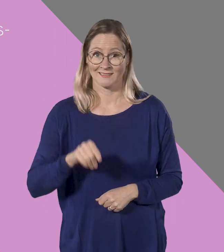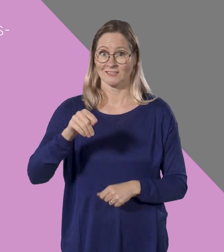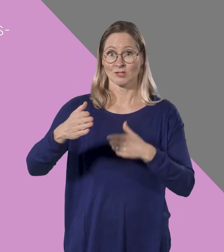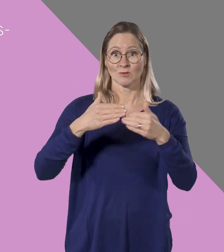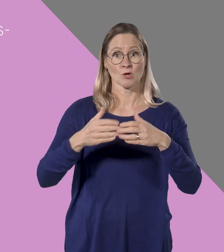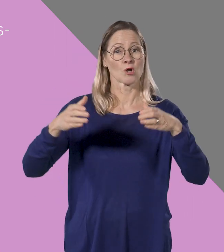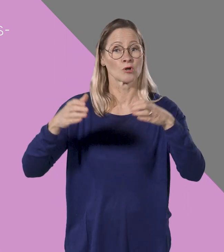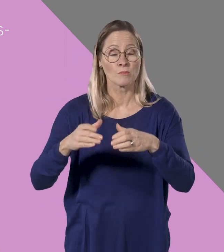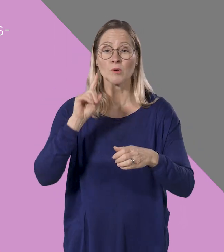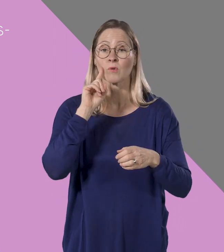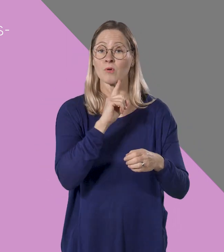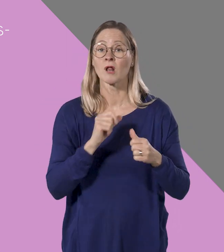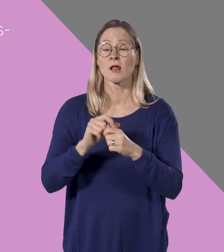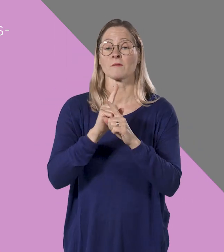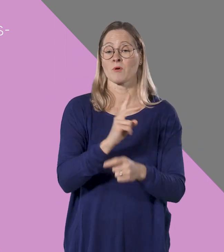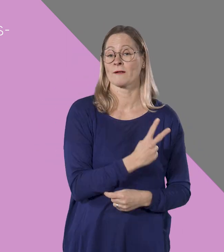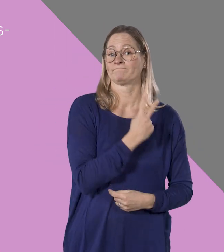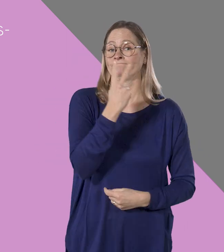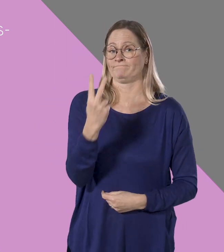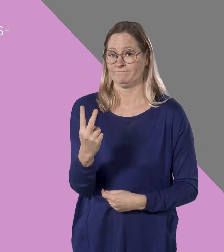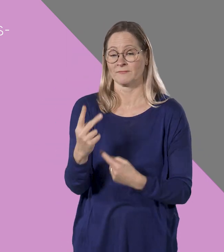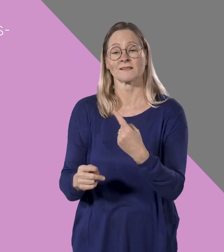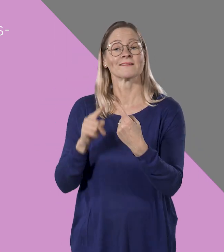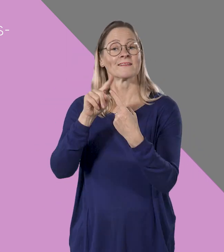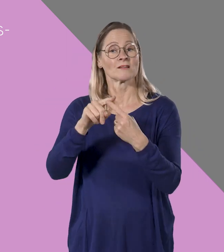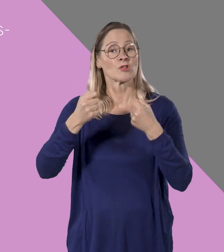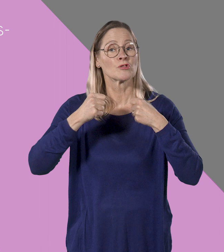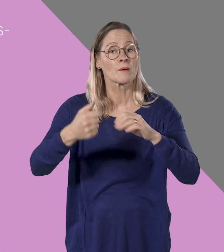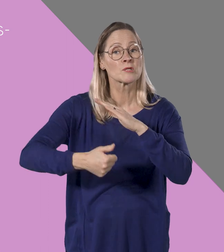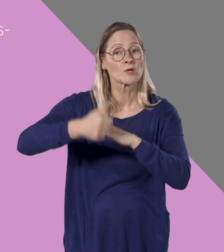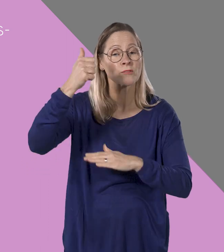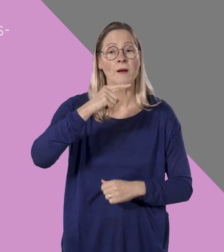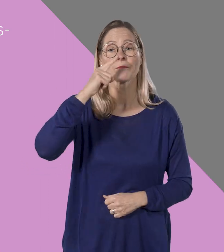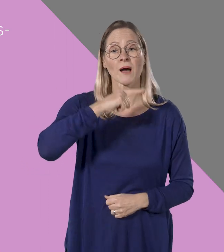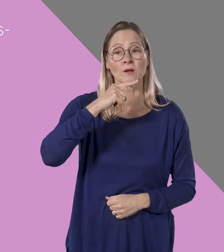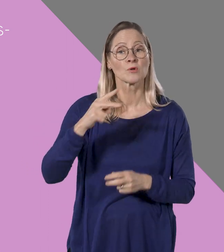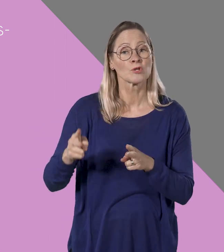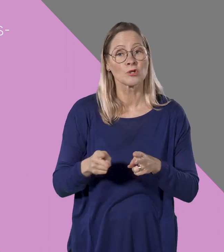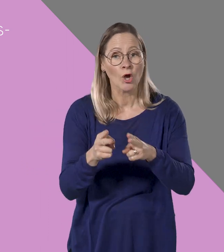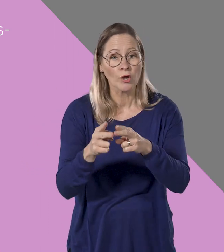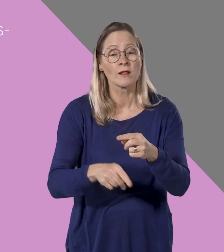Kuurojen Liitosta työryhmässä ovat mukana toiminnanjohtaja Markku Jokinen -